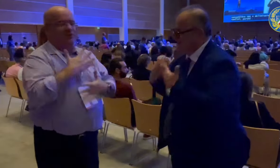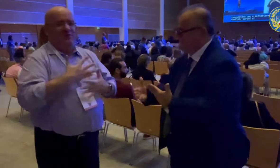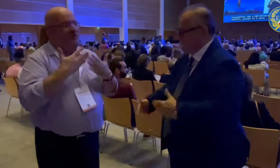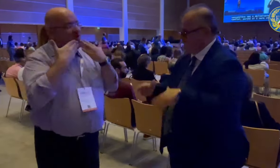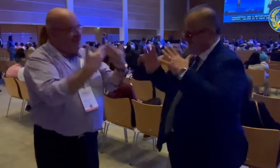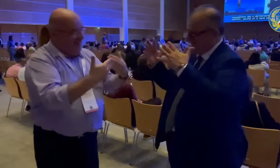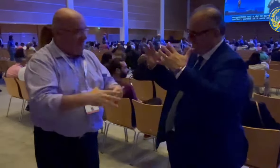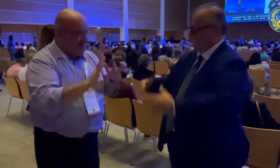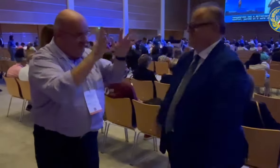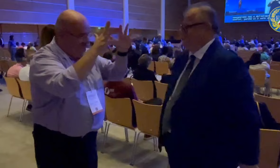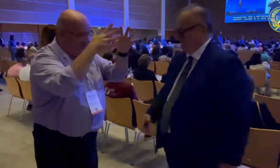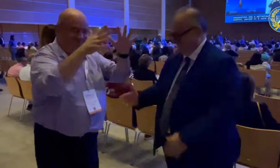Grazie